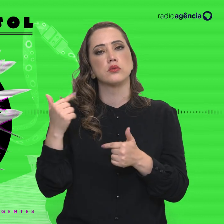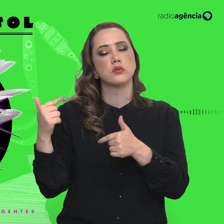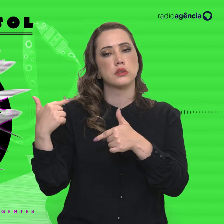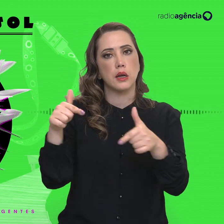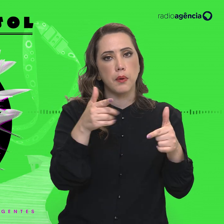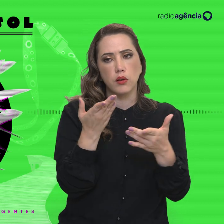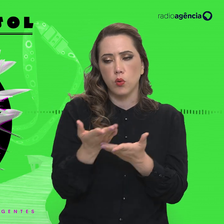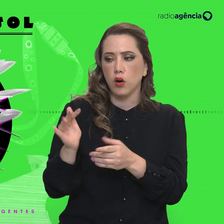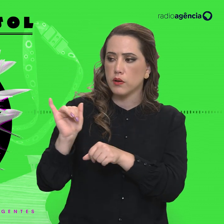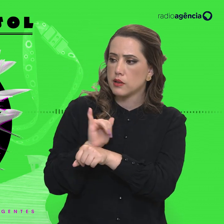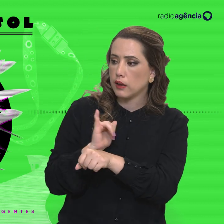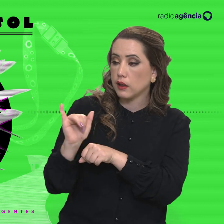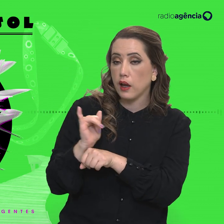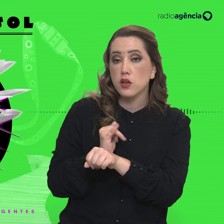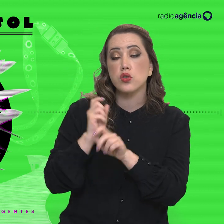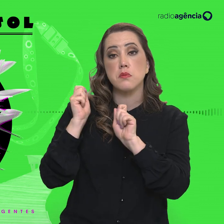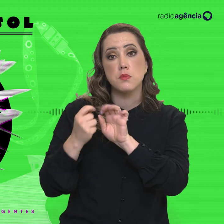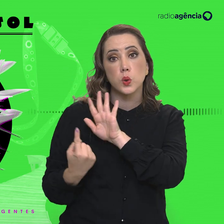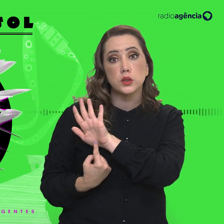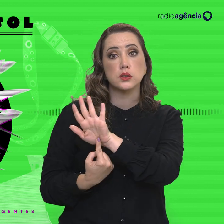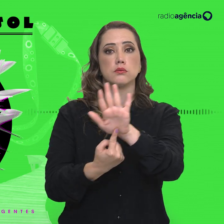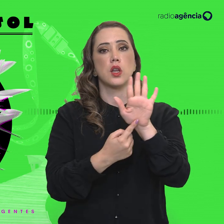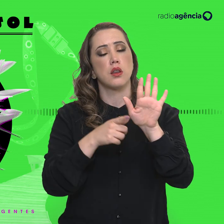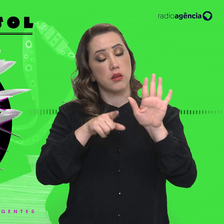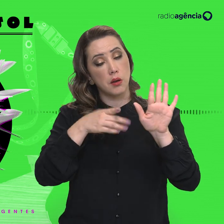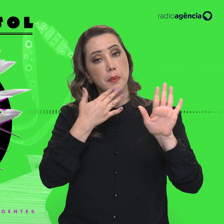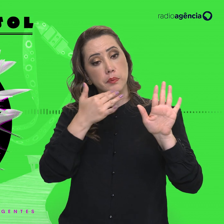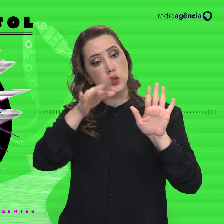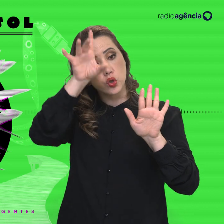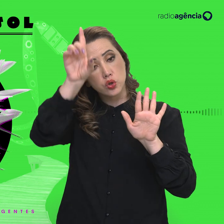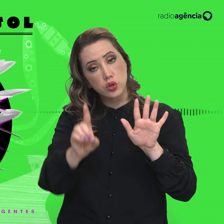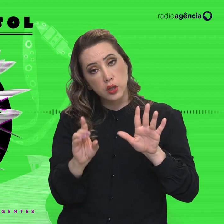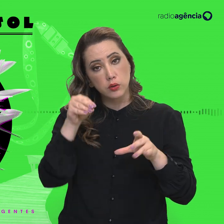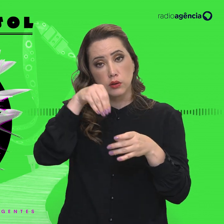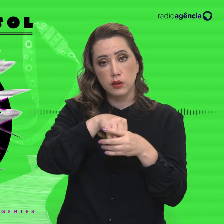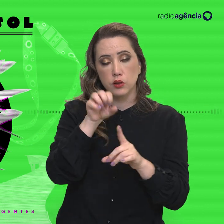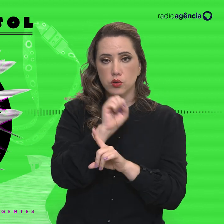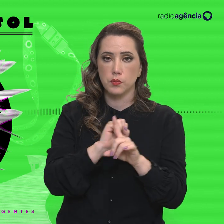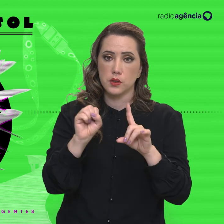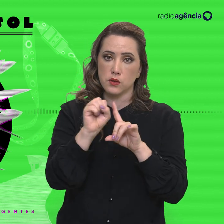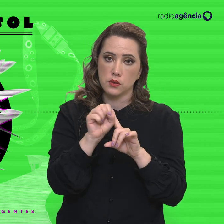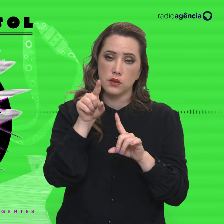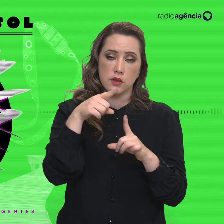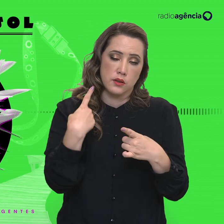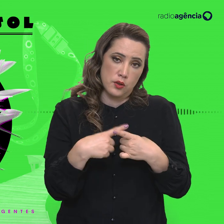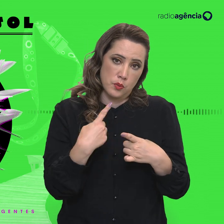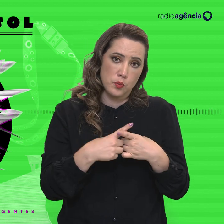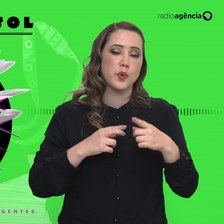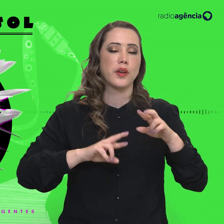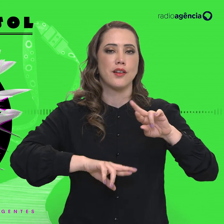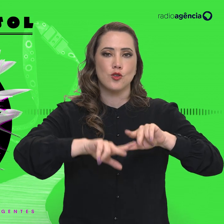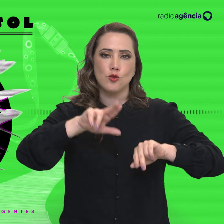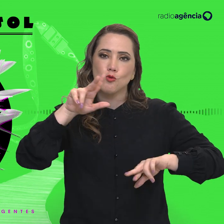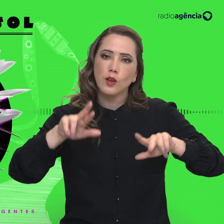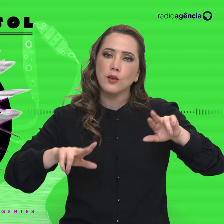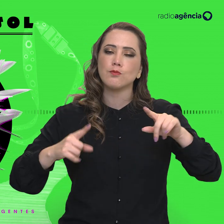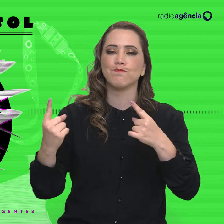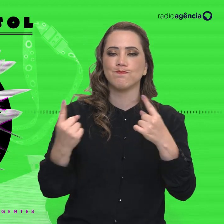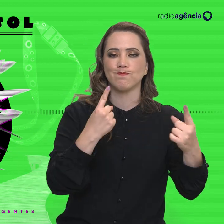visibilidade em busca por direitos dentro de uma sociedade que só tem graça por causa da sua diversidade. [fim da música-tema da temporada] 🎶